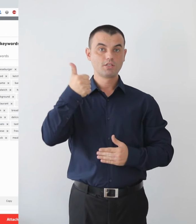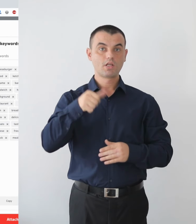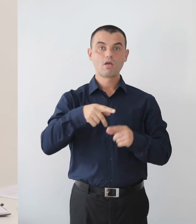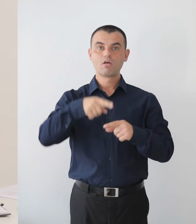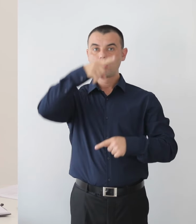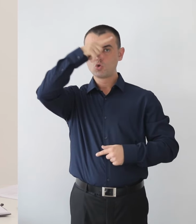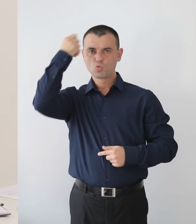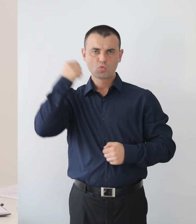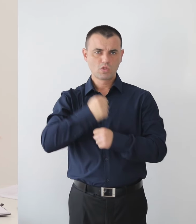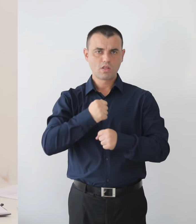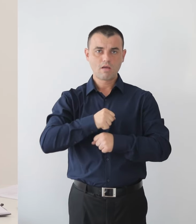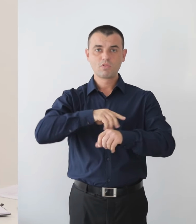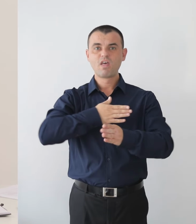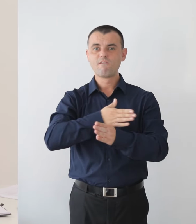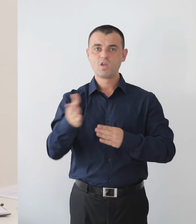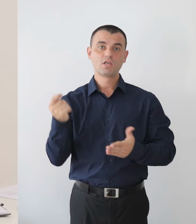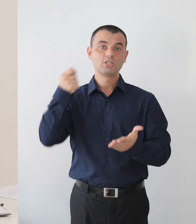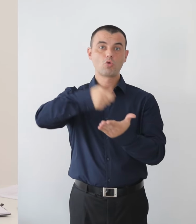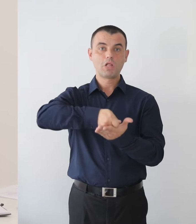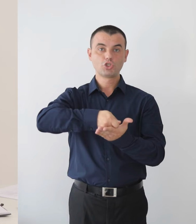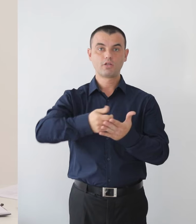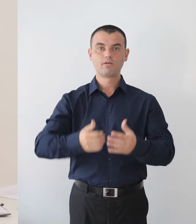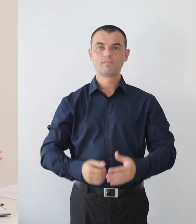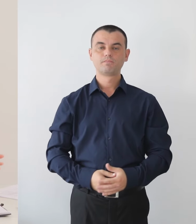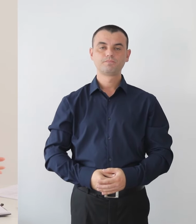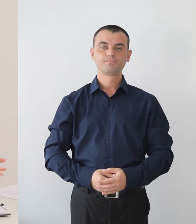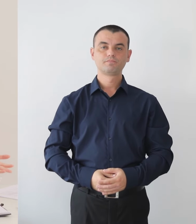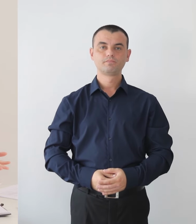Част 6: Тежката работа винаги се отплаща